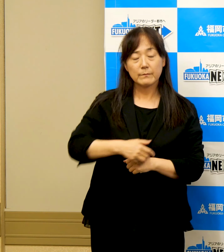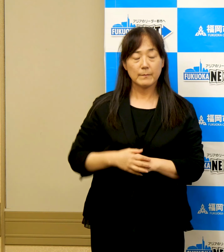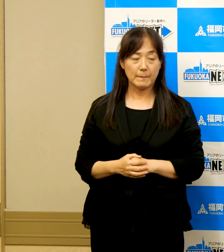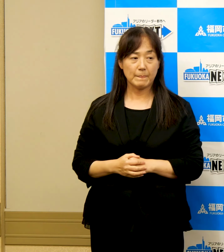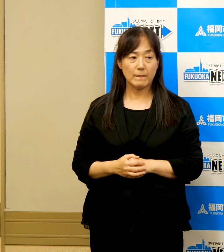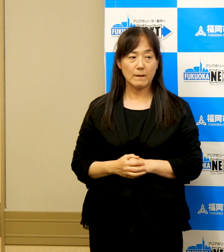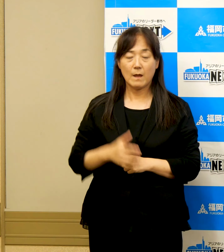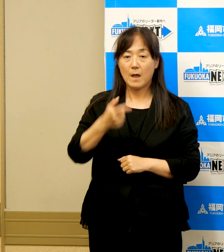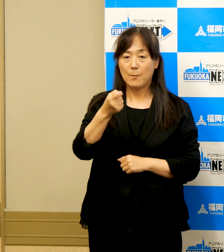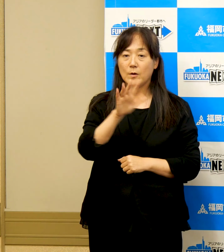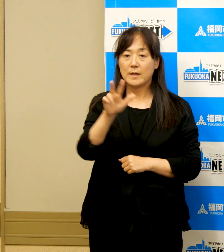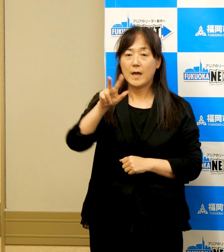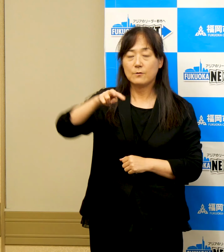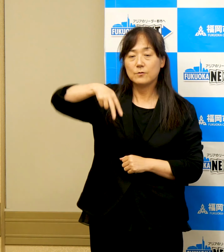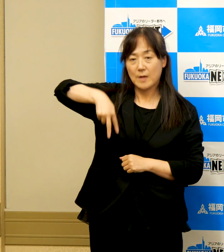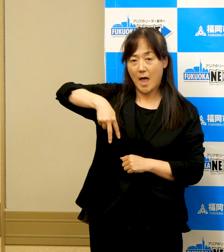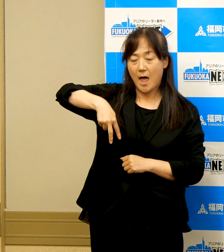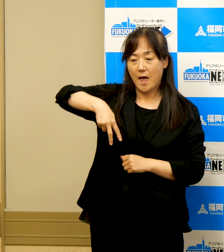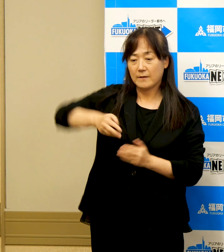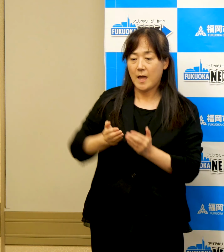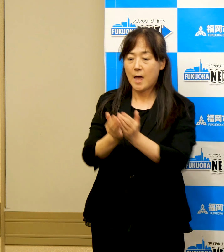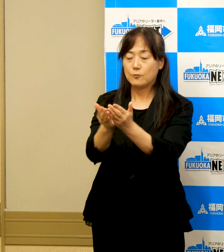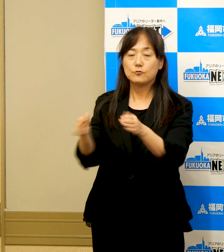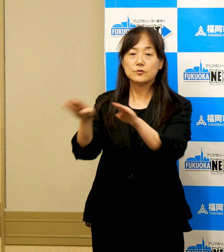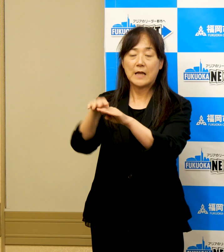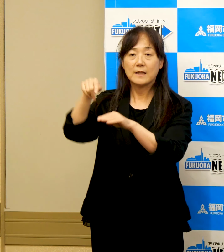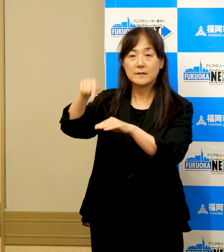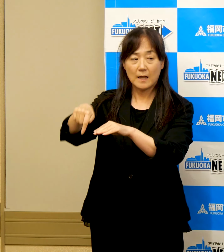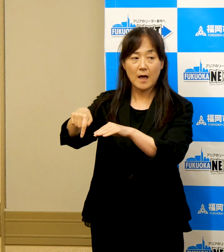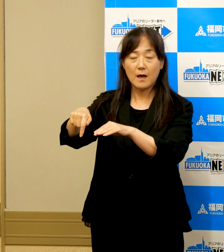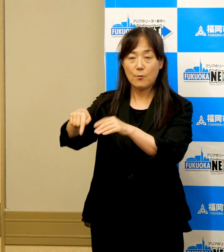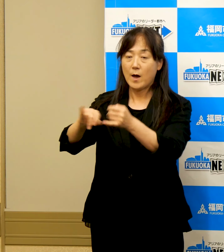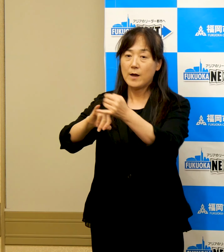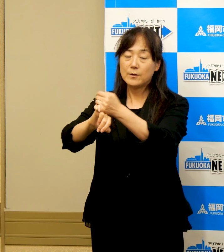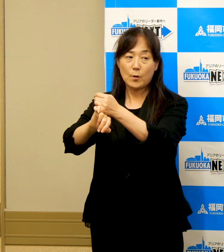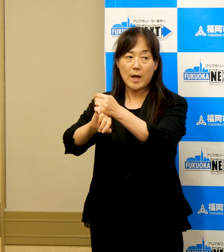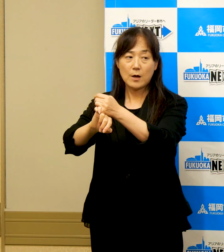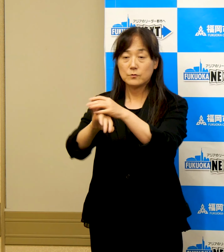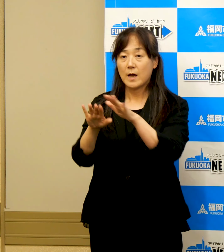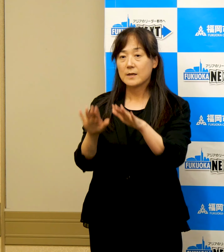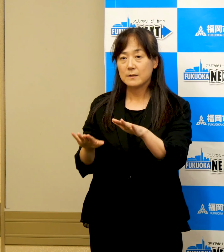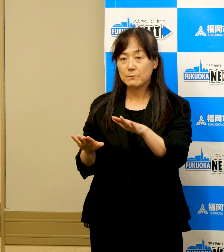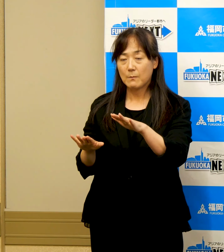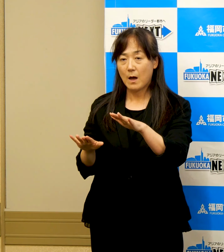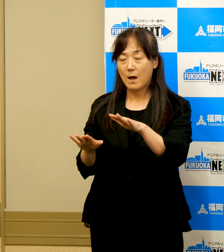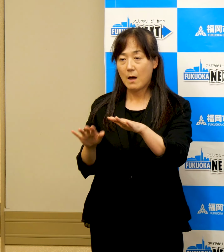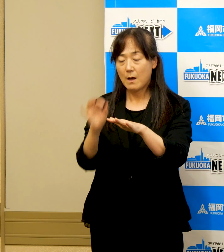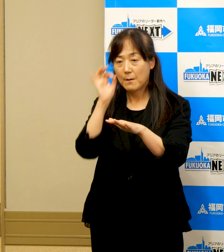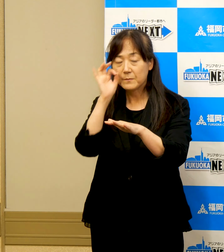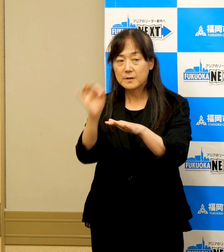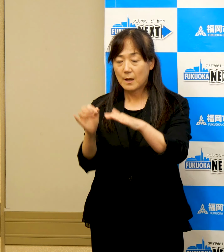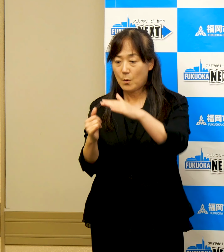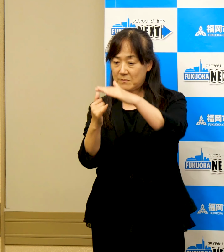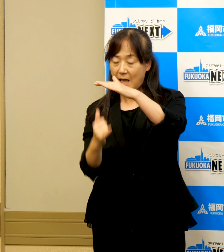モデルナでクルーズセンターの方は 今予約サイトをみてもかなり空きがあって